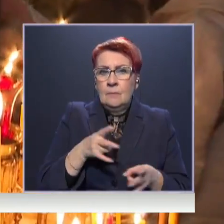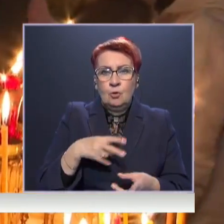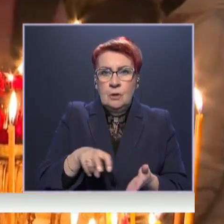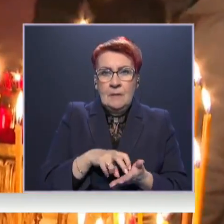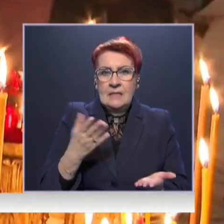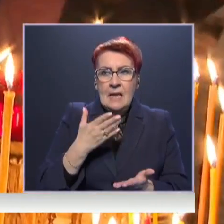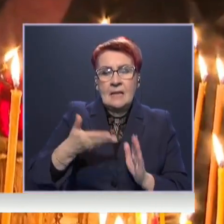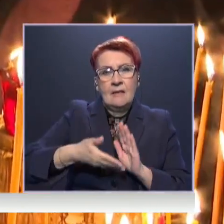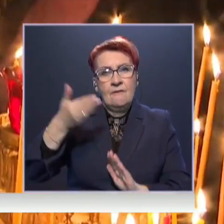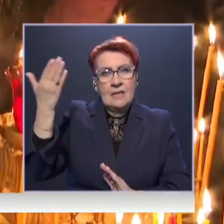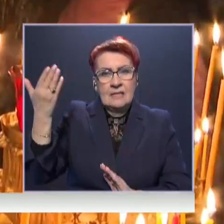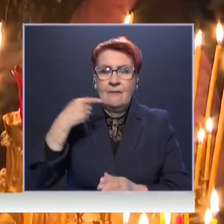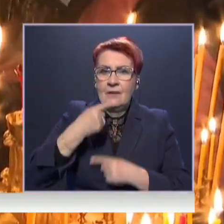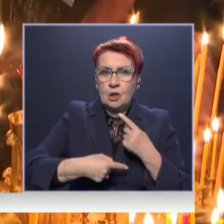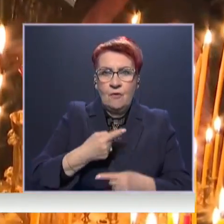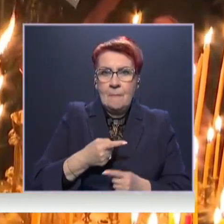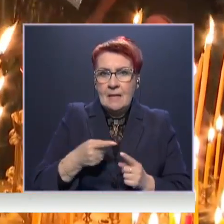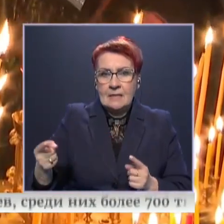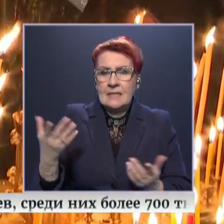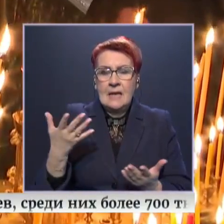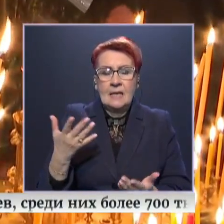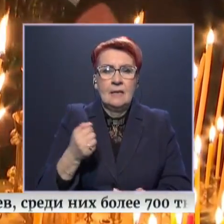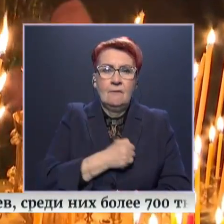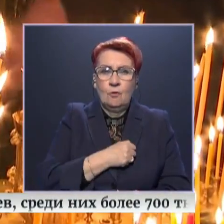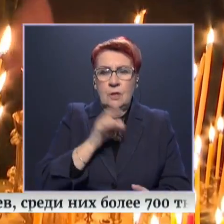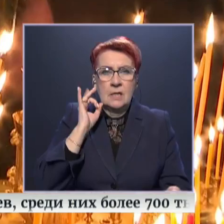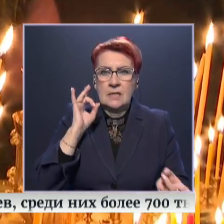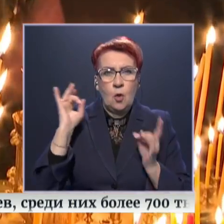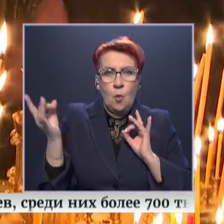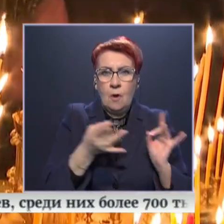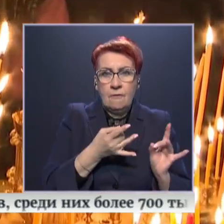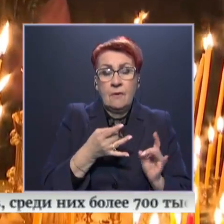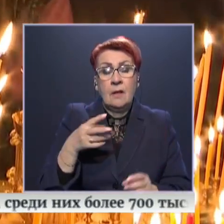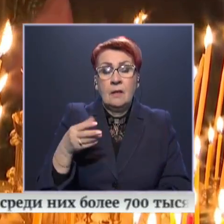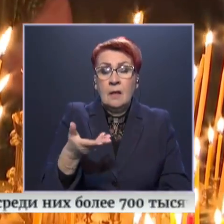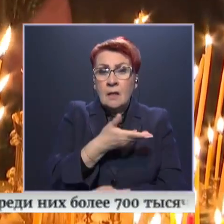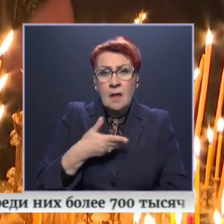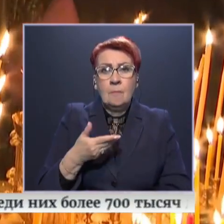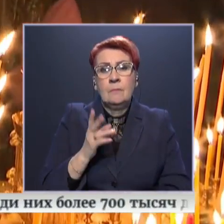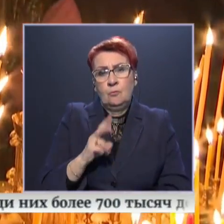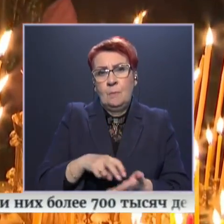современности никаких военных слухов и войн нам следует бояться только одного чтобы мы не стали